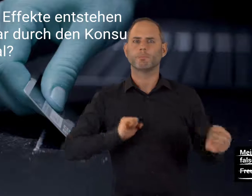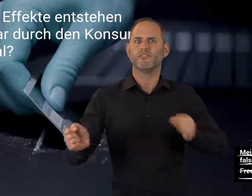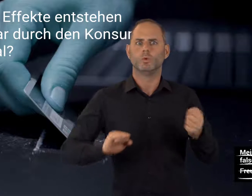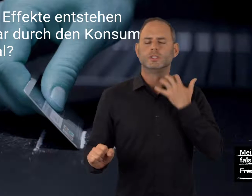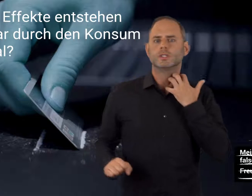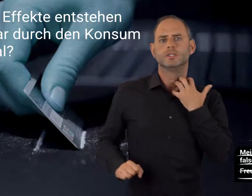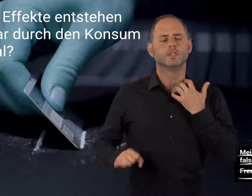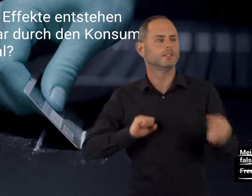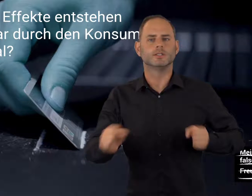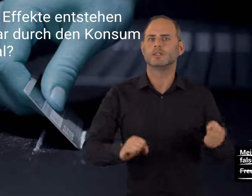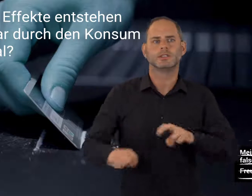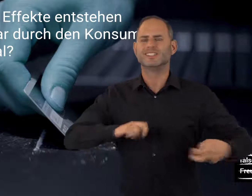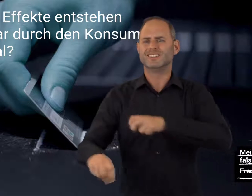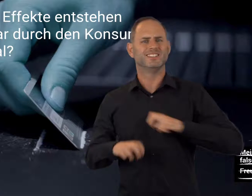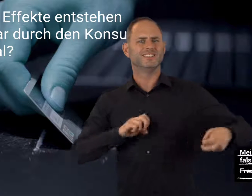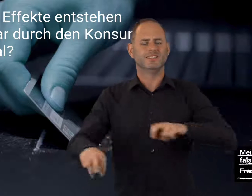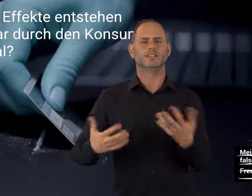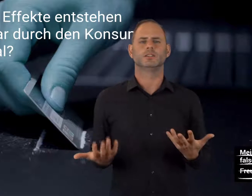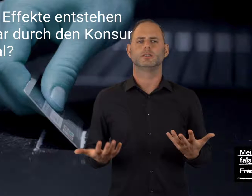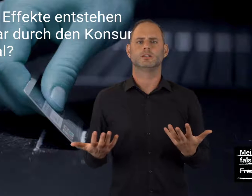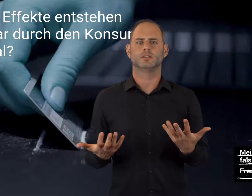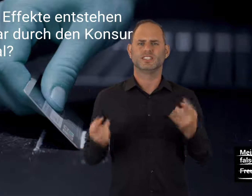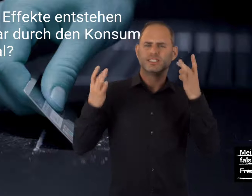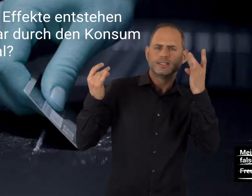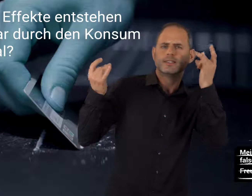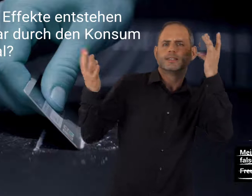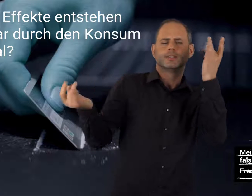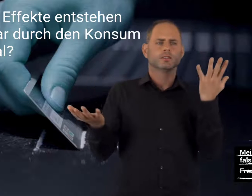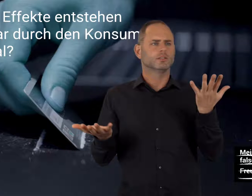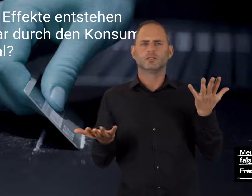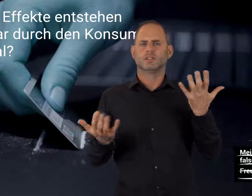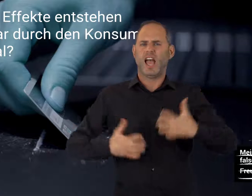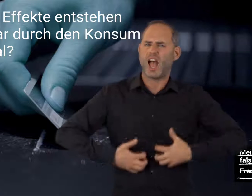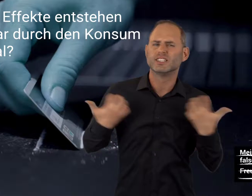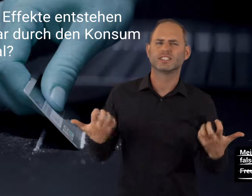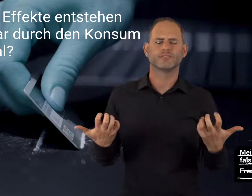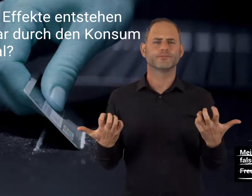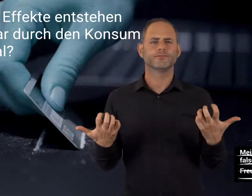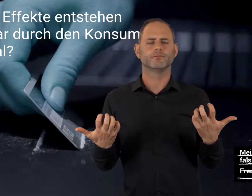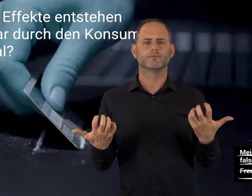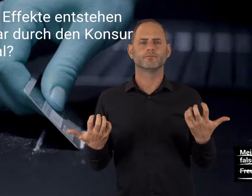Bewegungsdrang, Reizbarkeit, aggressives Verhalten,